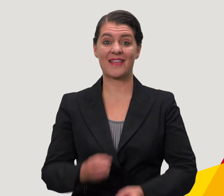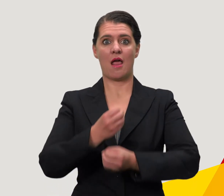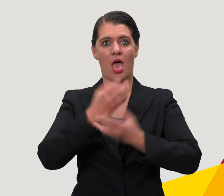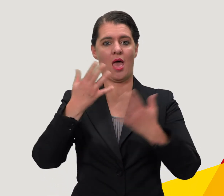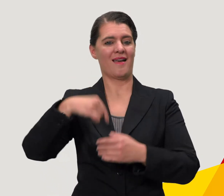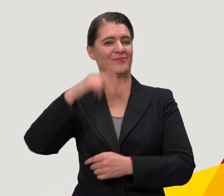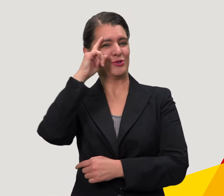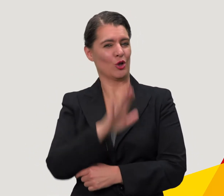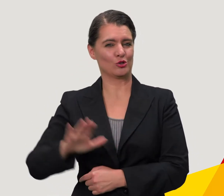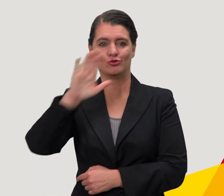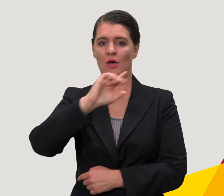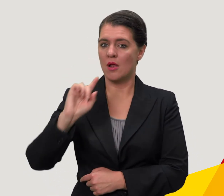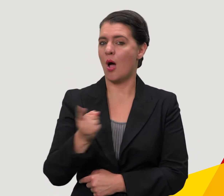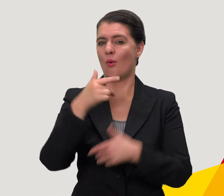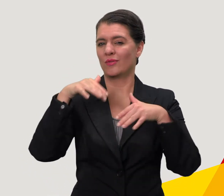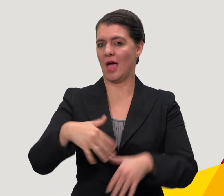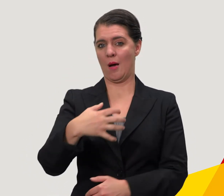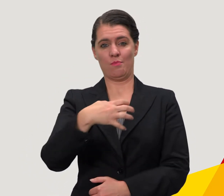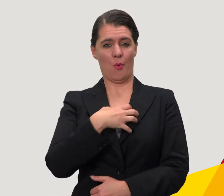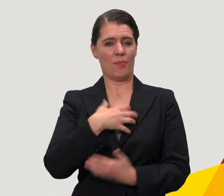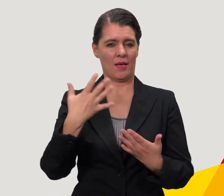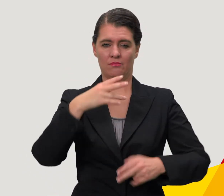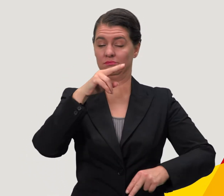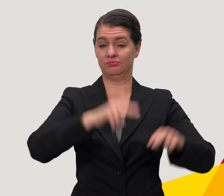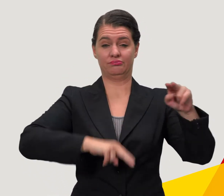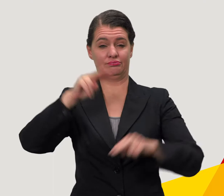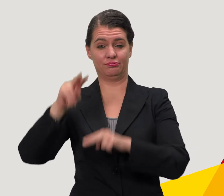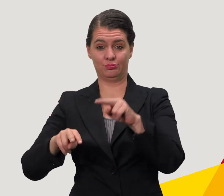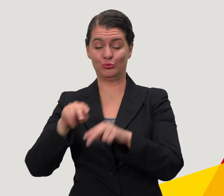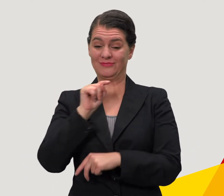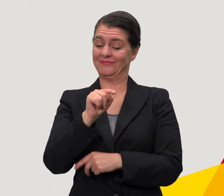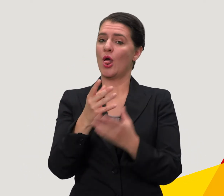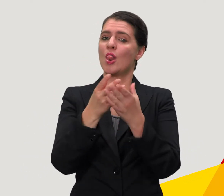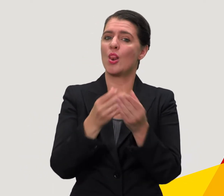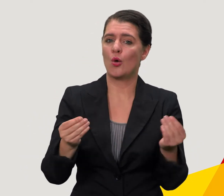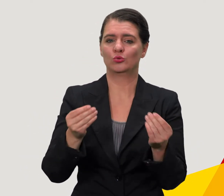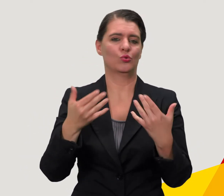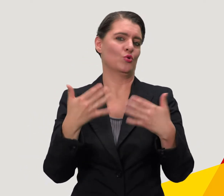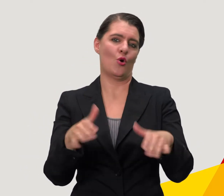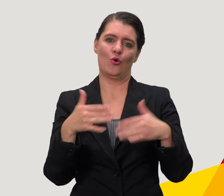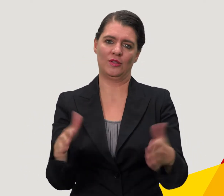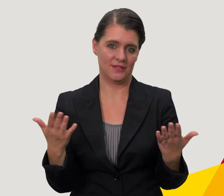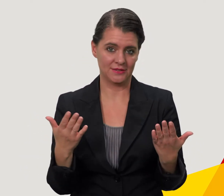Dennoch gibt es auch in Deutschland ungelöste Probleme